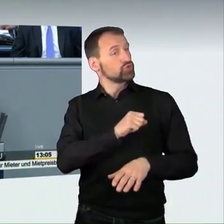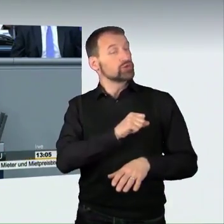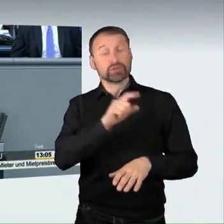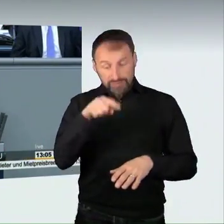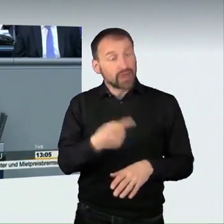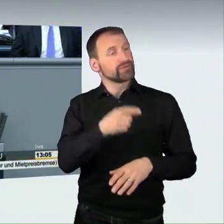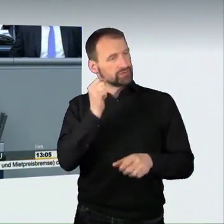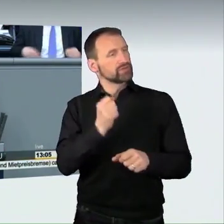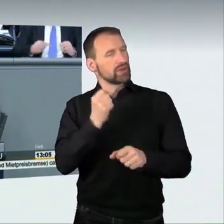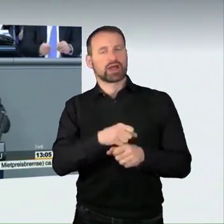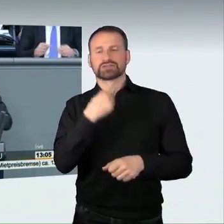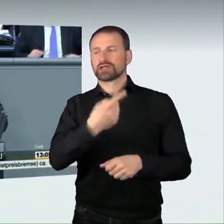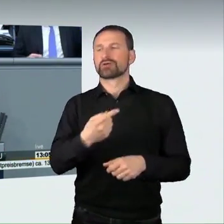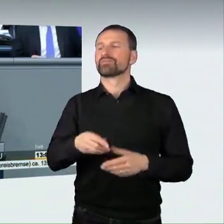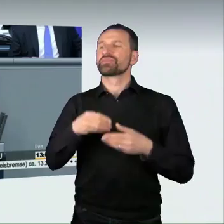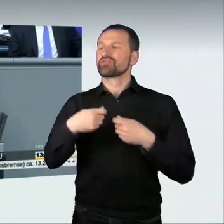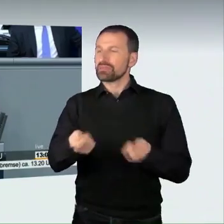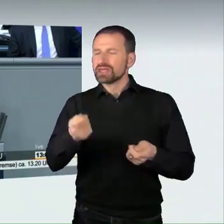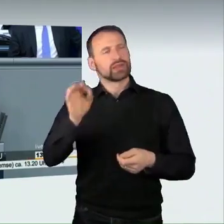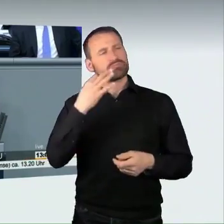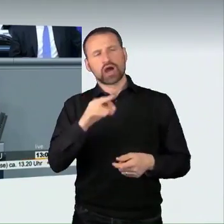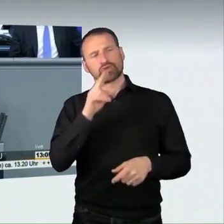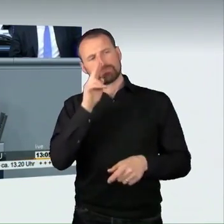bei der Nutzung seines Eigentums am Ende überhaupt nicht